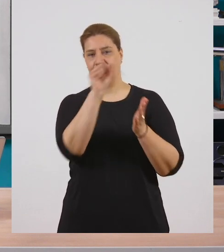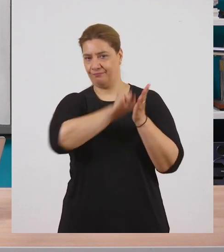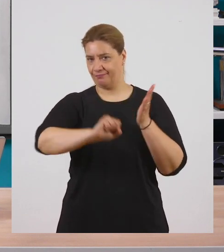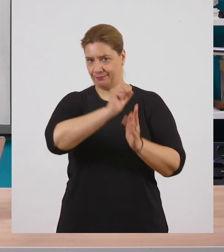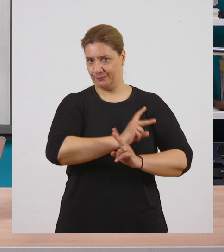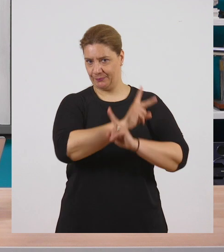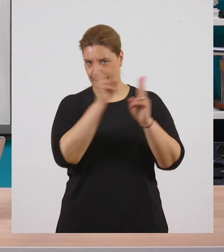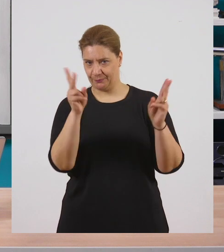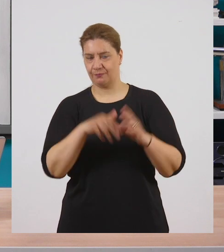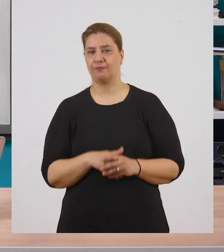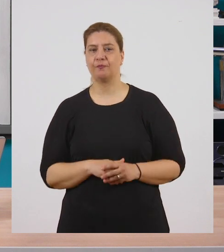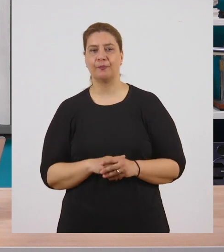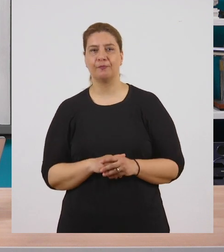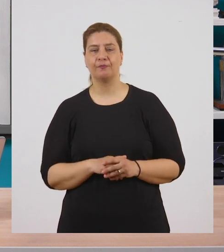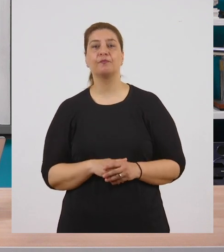Στην ίδια οικογένεια με το γράφω...